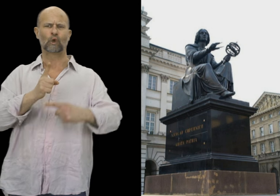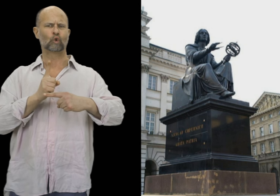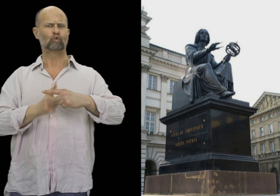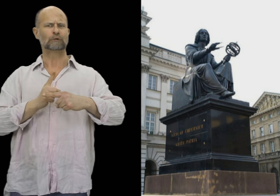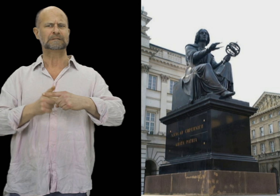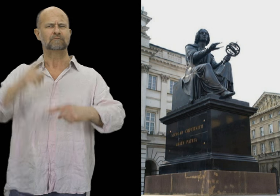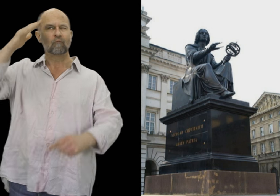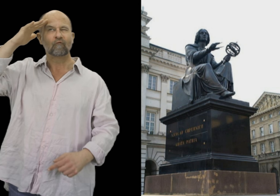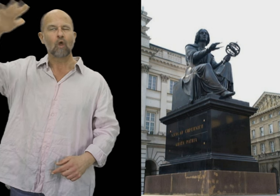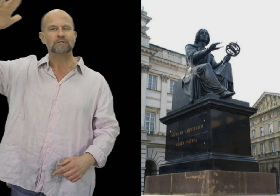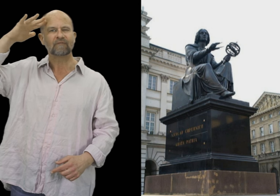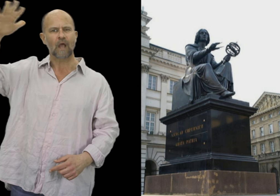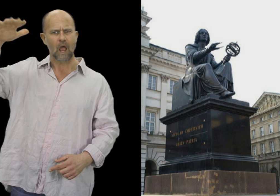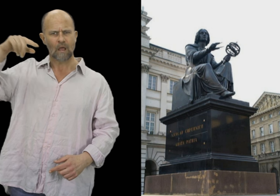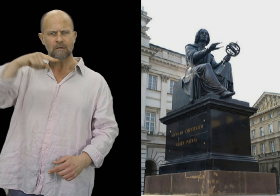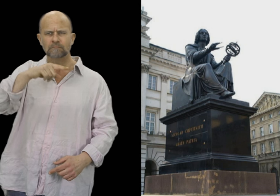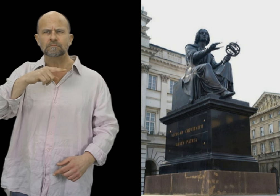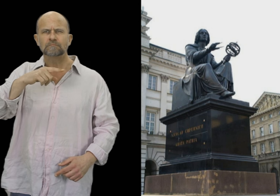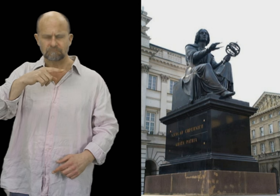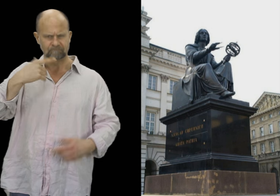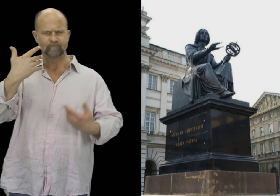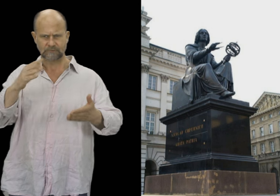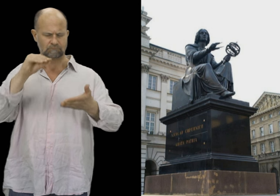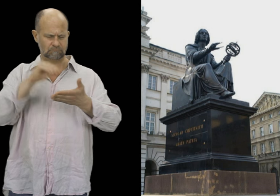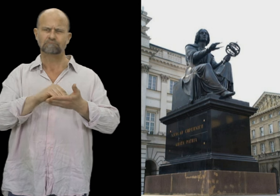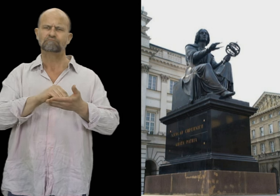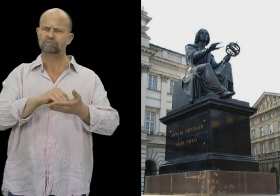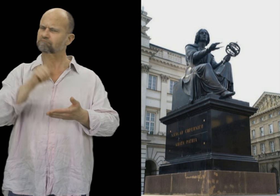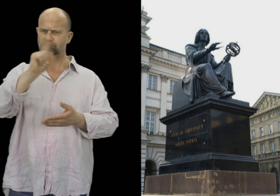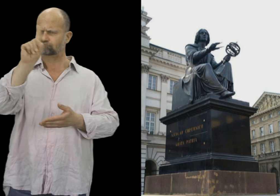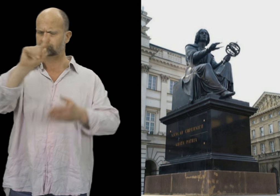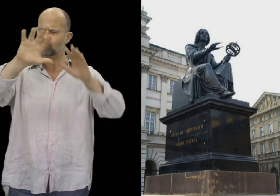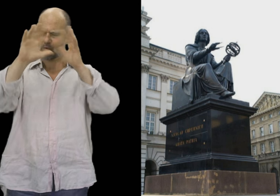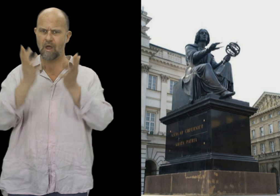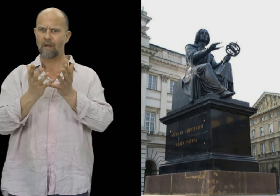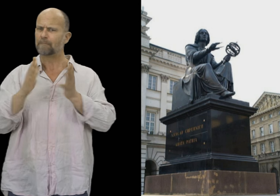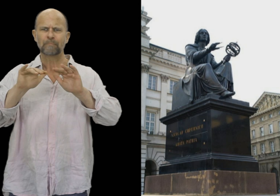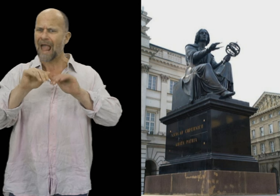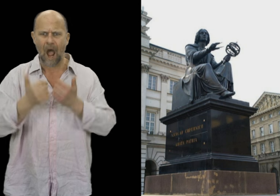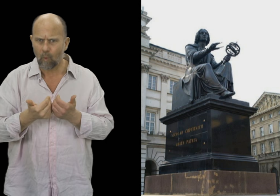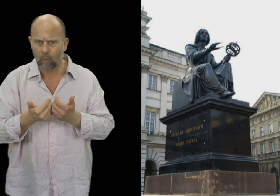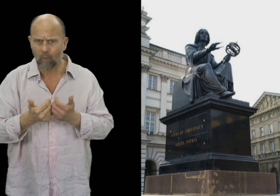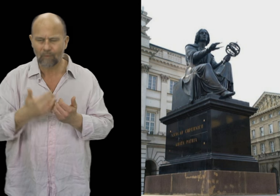Die griechischen Philosophen hatten dies bereits niedergeschrieben. Wie kamen sie zu dieser Einsicht?